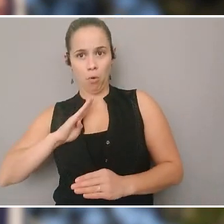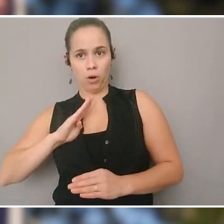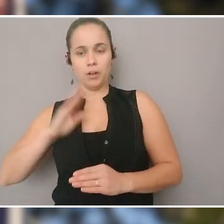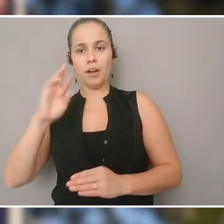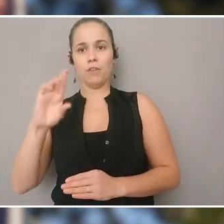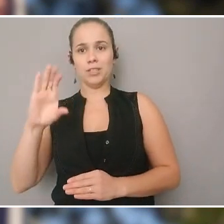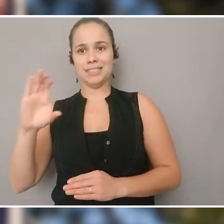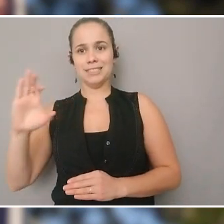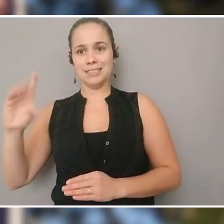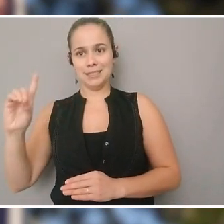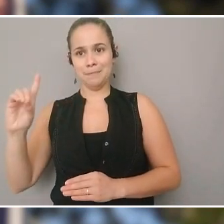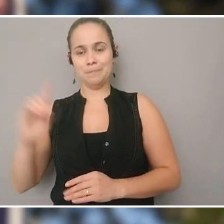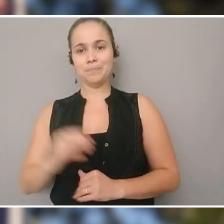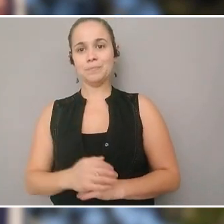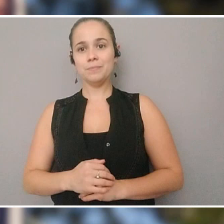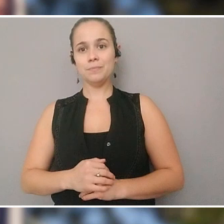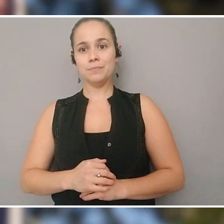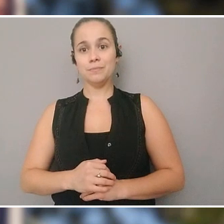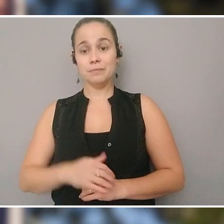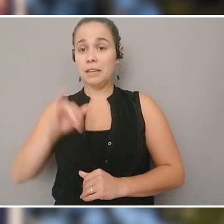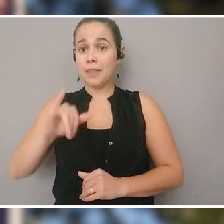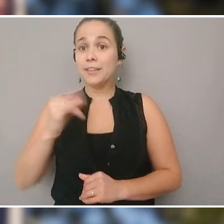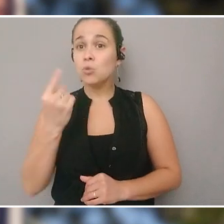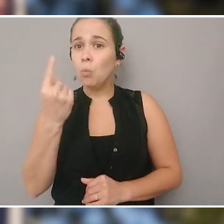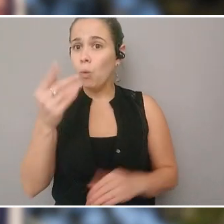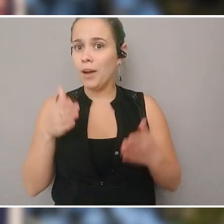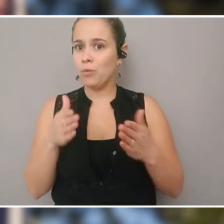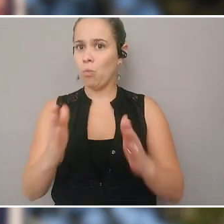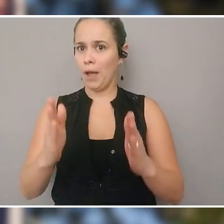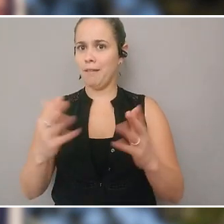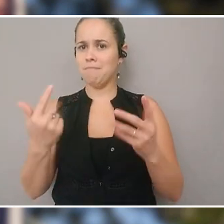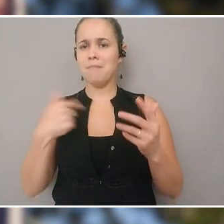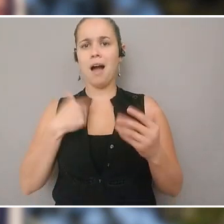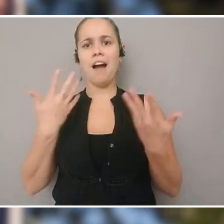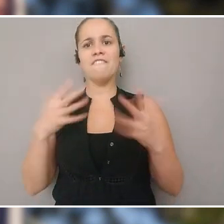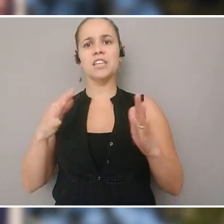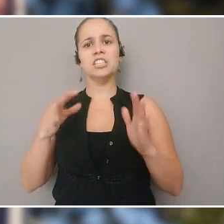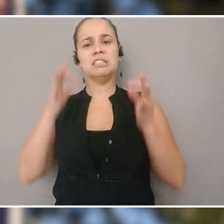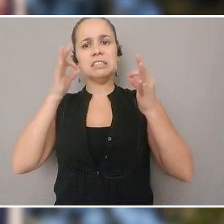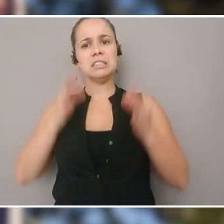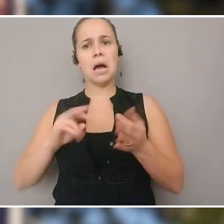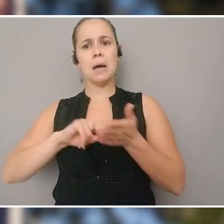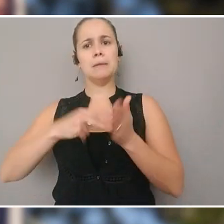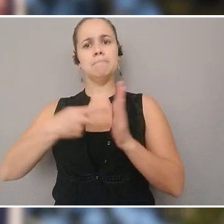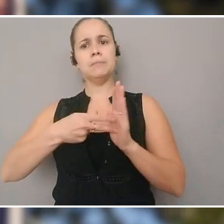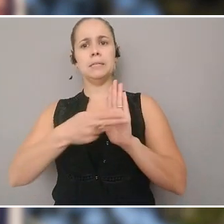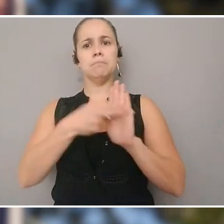College. Esa es solo una manera que tengo